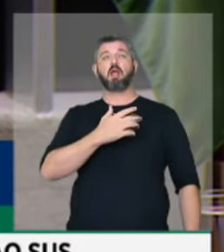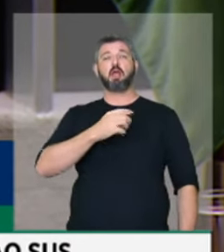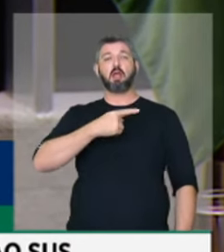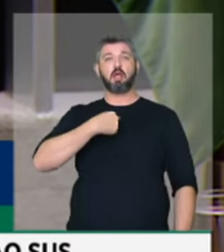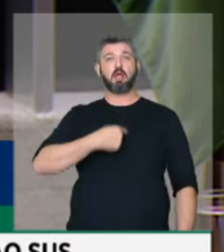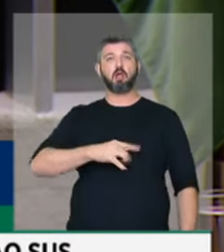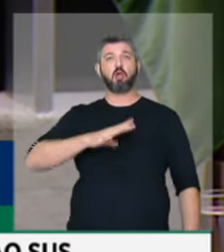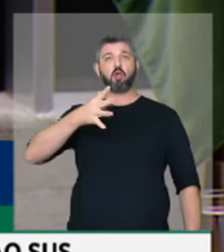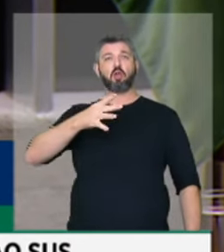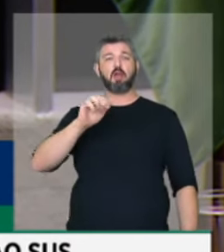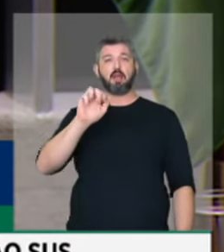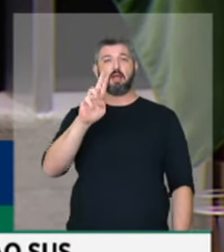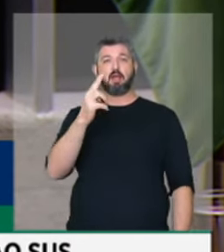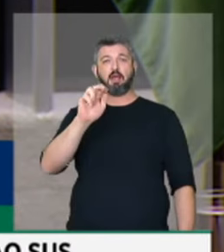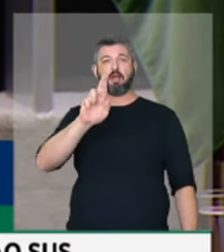FOI AROLDO LIMA. QUERO QUE POSSA TRANSMITIR É DIREÇÃO